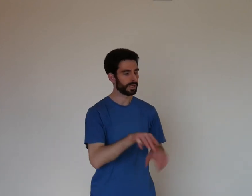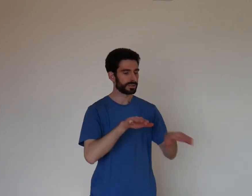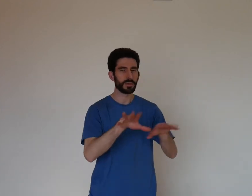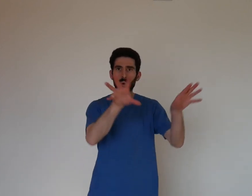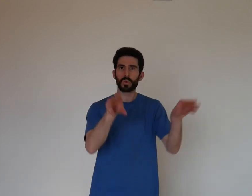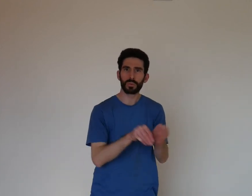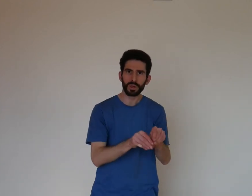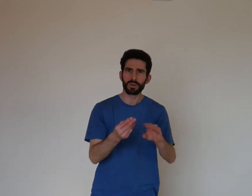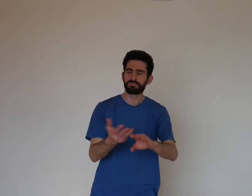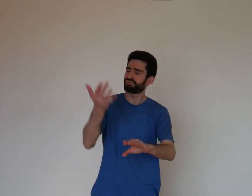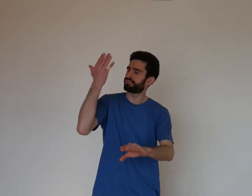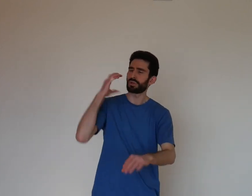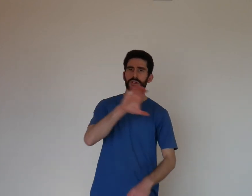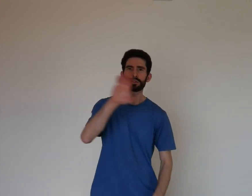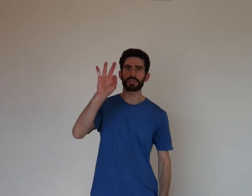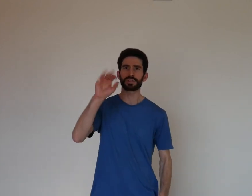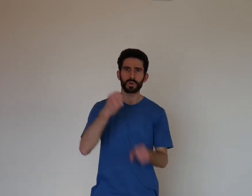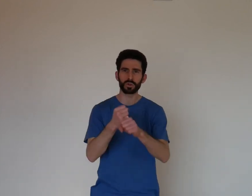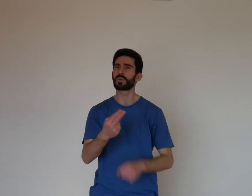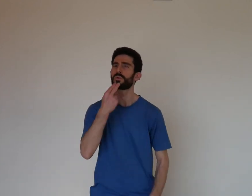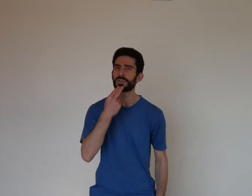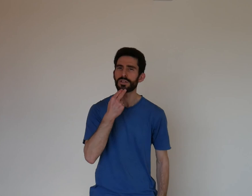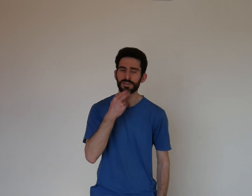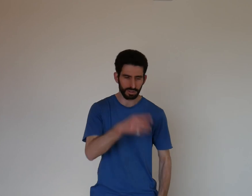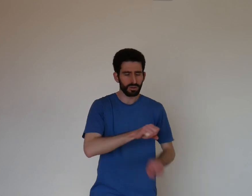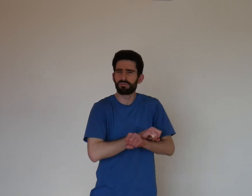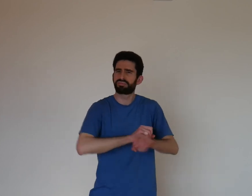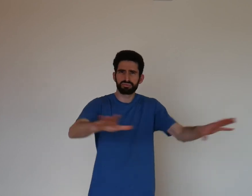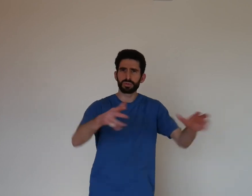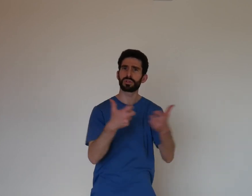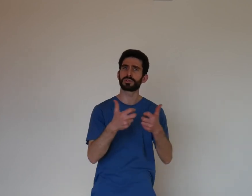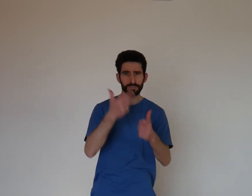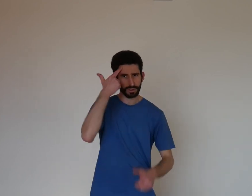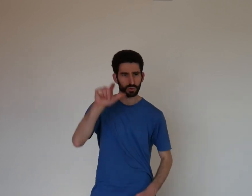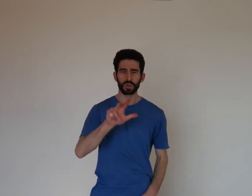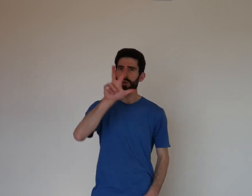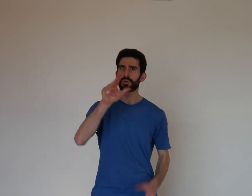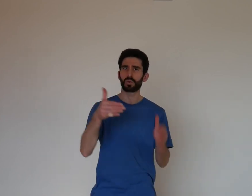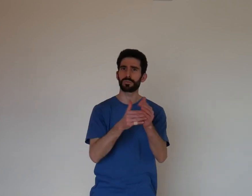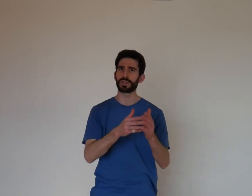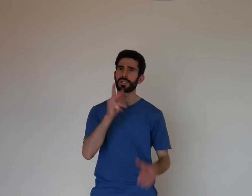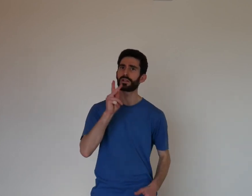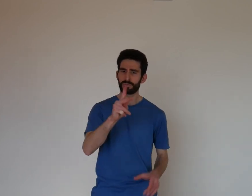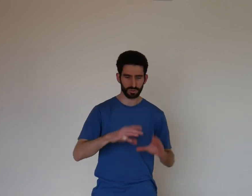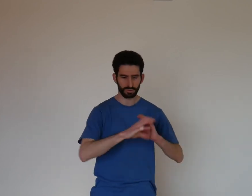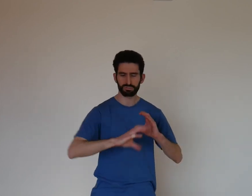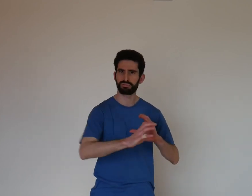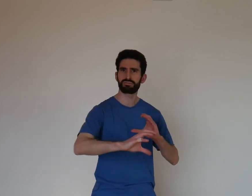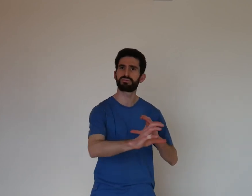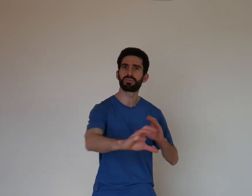Le système unitaire est utilisé depuis 150 ans. Il est très répandu. Par exemple, à Lyon, il y a 3000 km de canalisations.